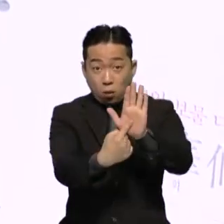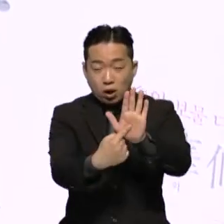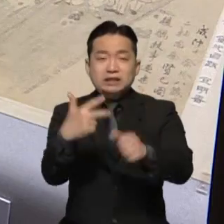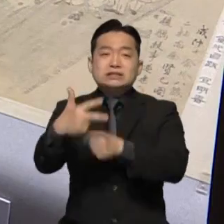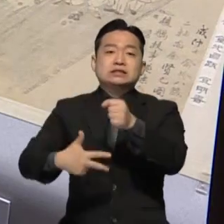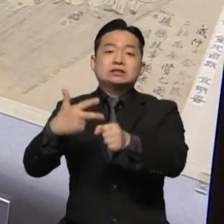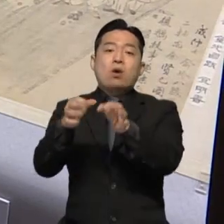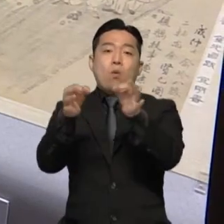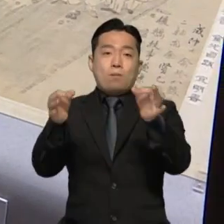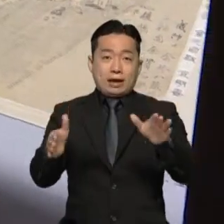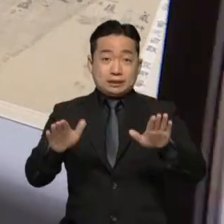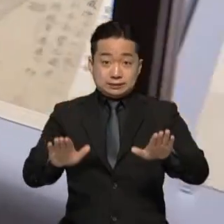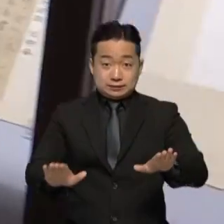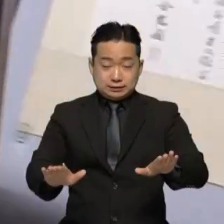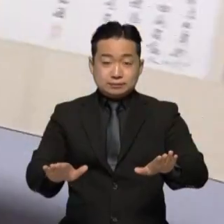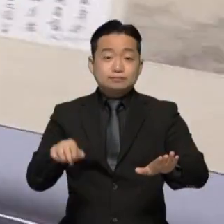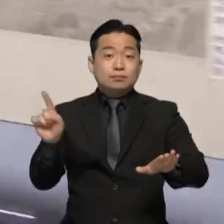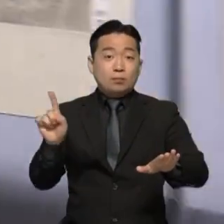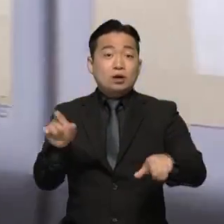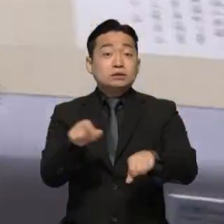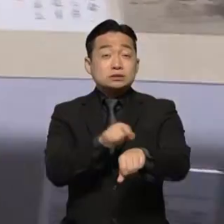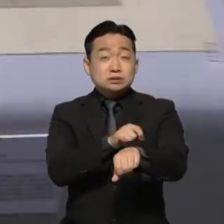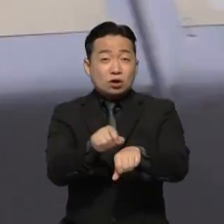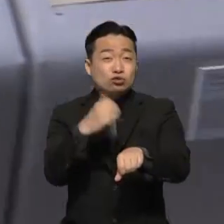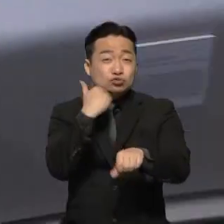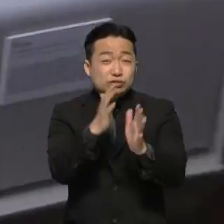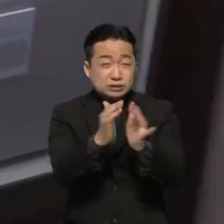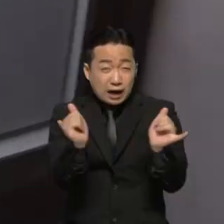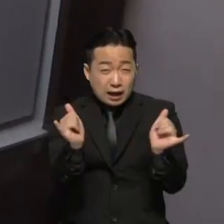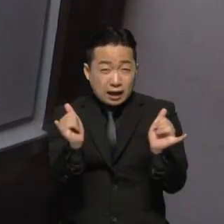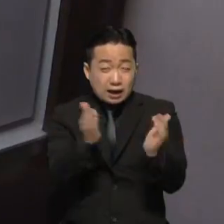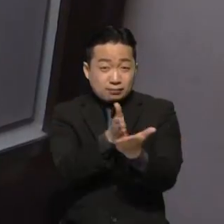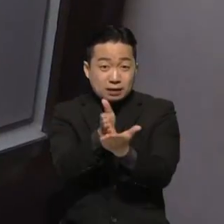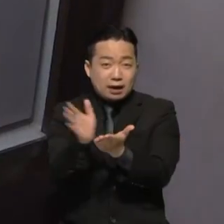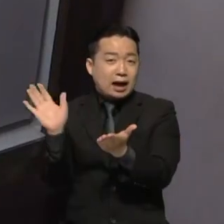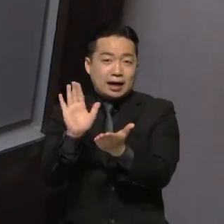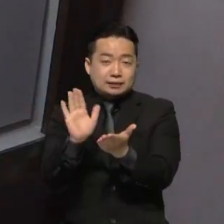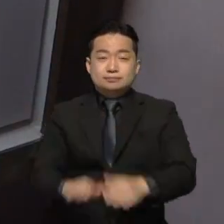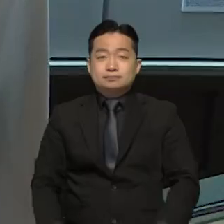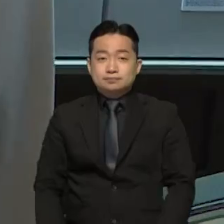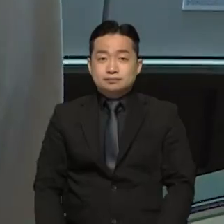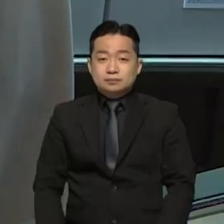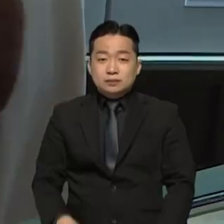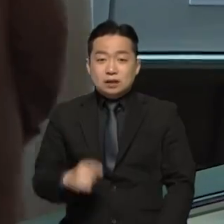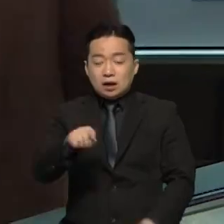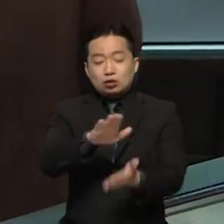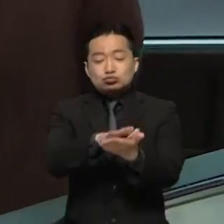이번에는 특정 인물이나 장르보다는 보존 처리를 마친 32점의 유물을 선보이고 있습니다.